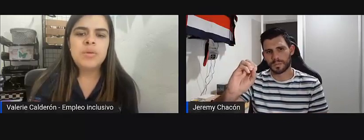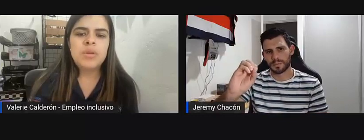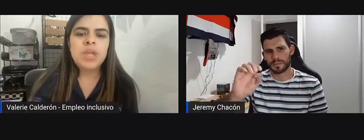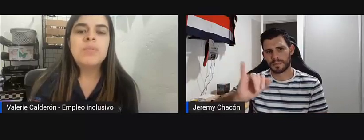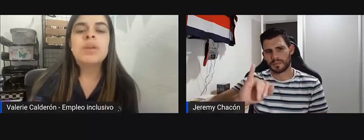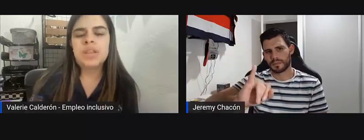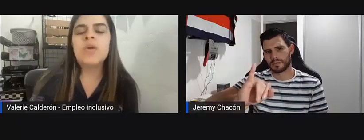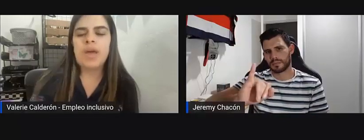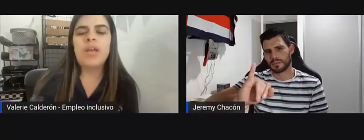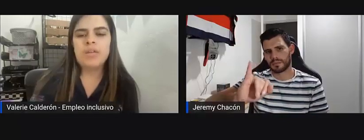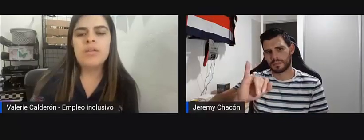invertido Ajá